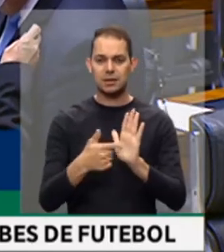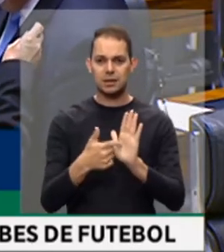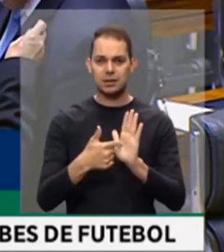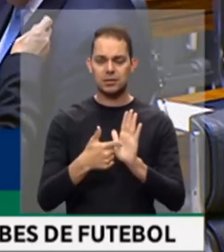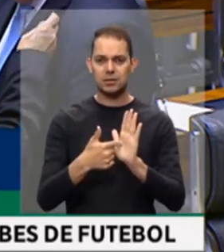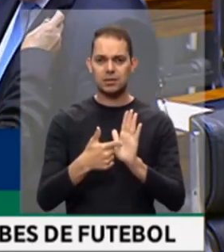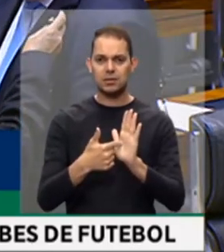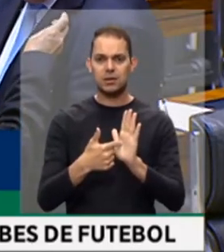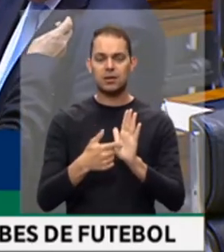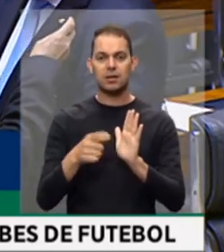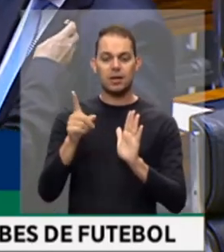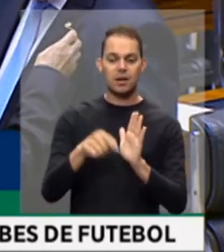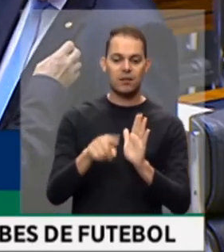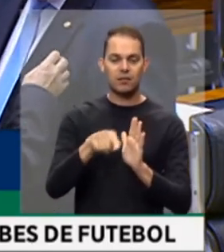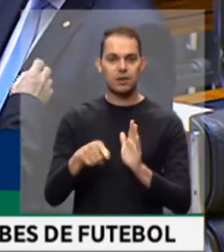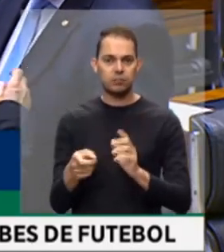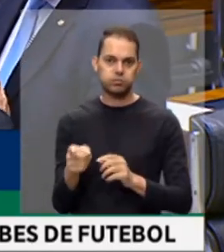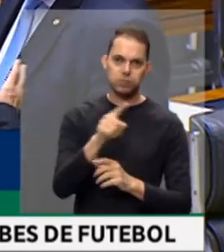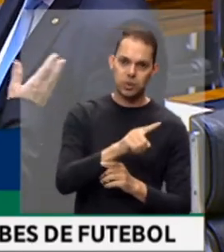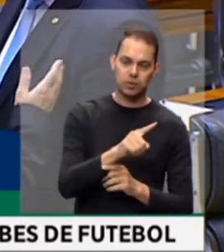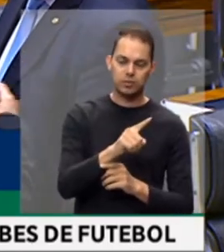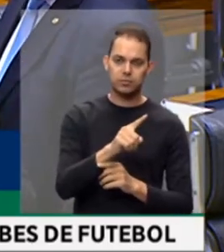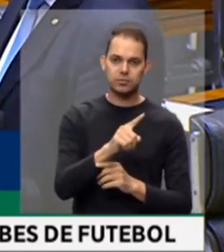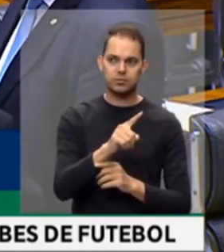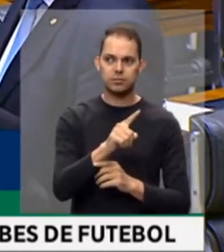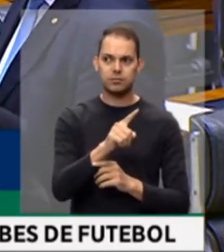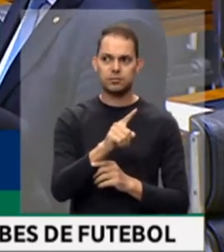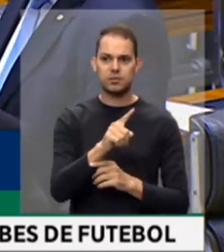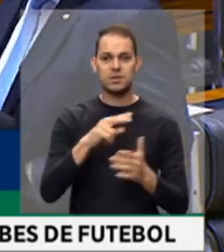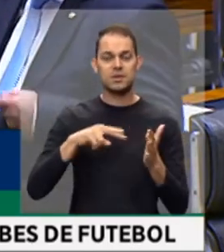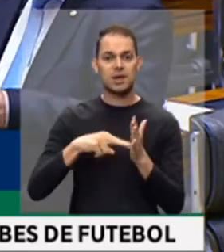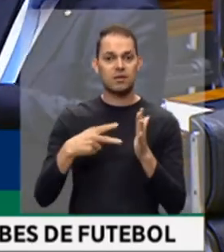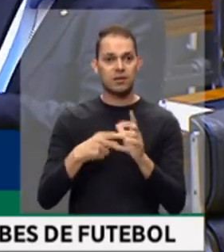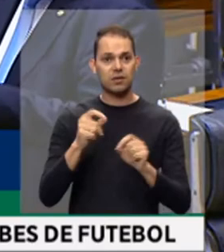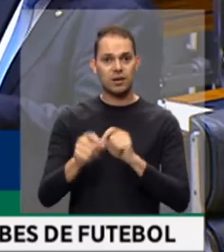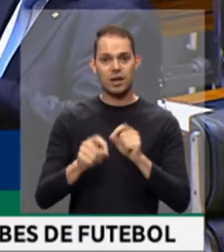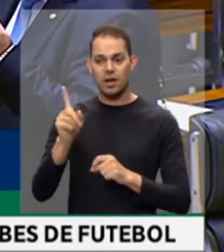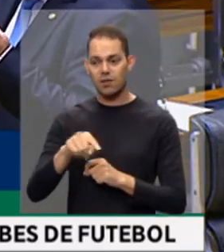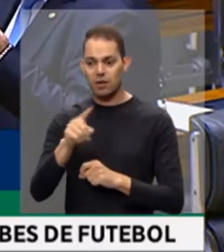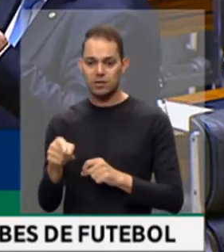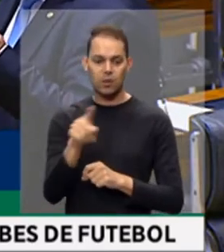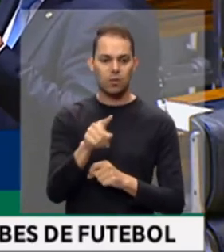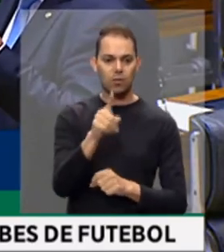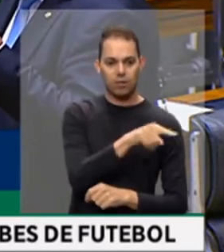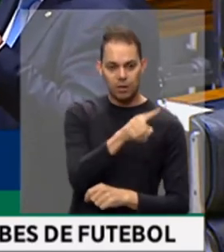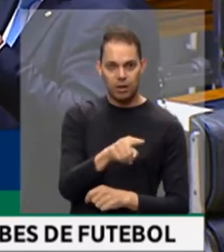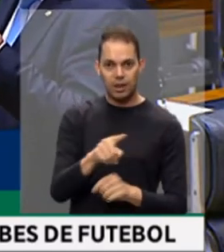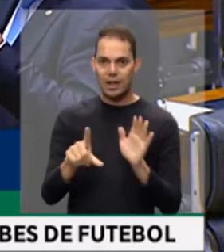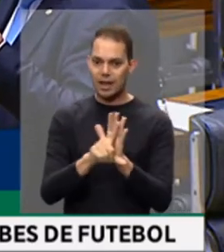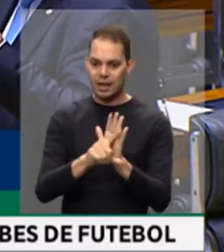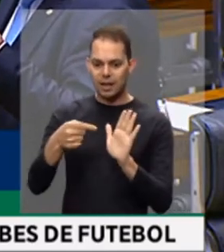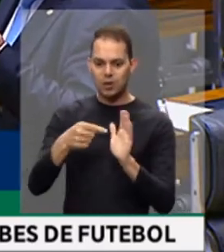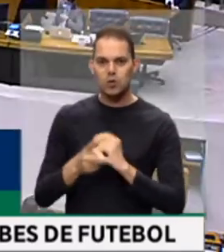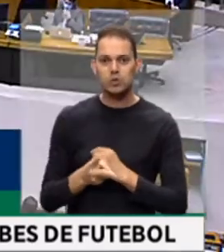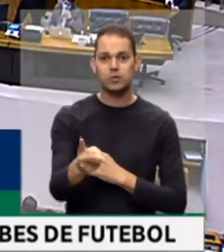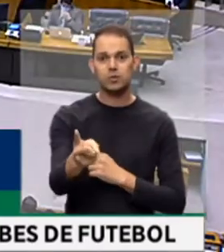A PROPOSTA DO SENADO REVOGA UM DISPOSITIVO DO PROJETO DE LEI. SÓ QUE ESSE DISPOSITIVO DO PROJETO DE LEI REVOGA UM DISPOSITIVO QUE ESTÁ NA LEI. OU SEJA A REVOGAÇÃO DA